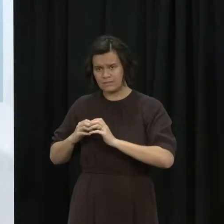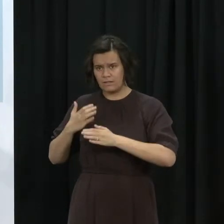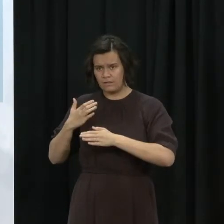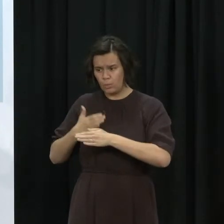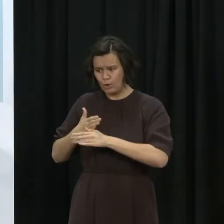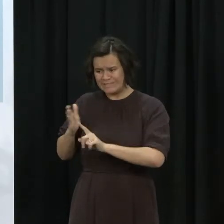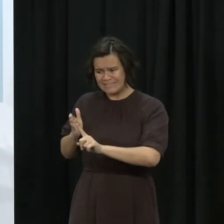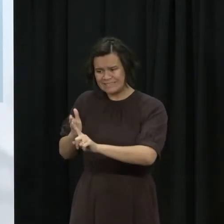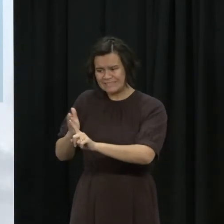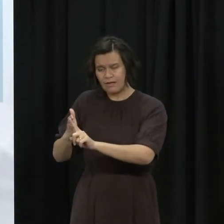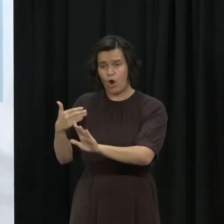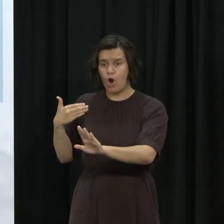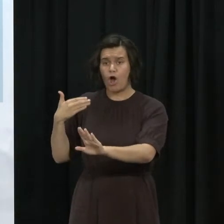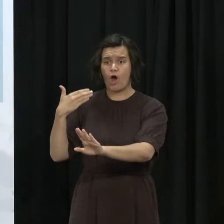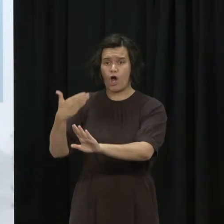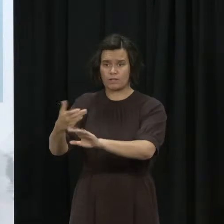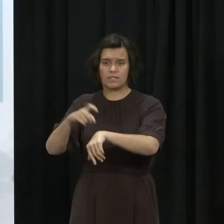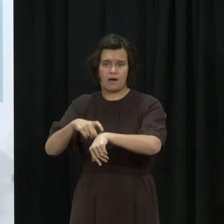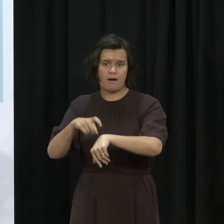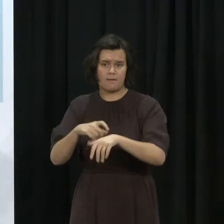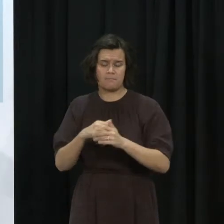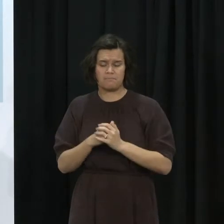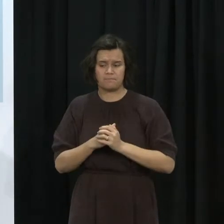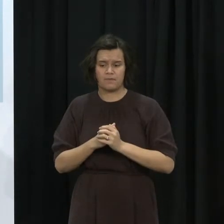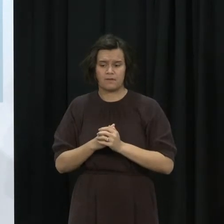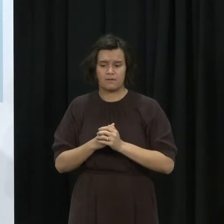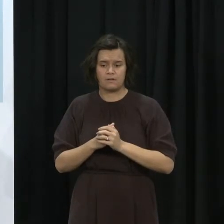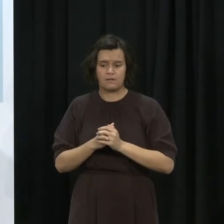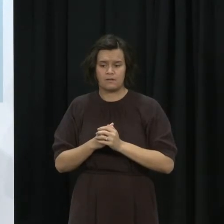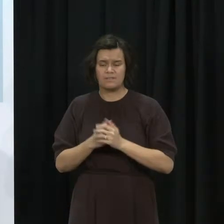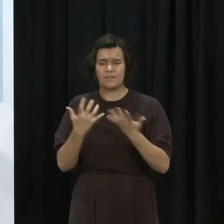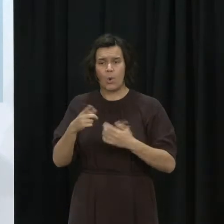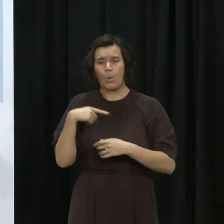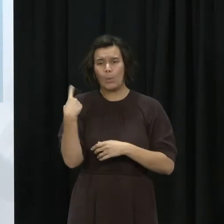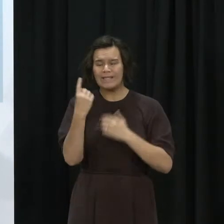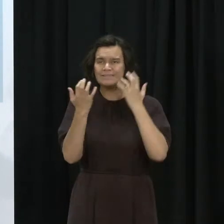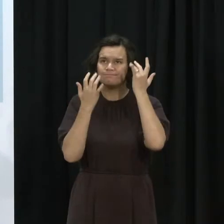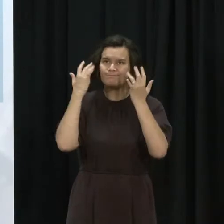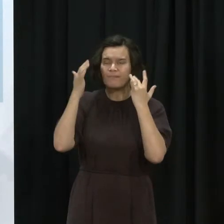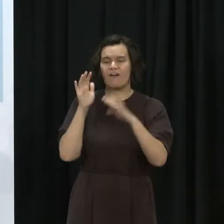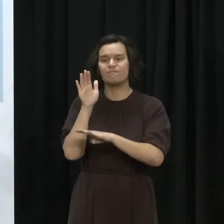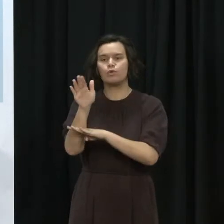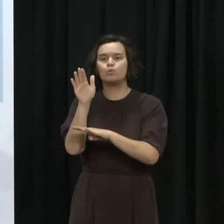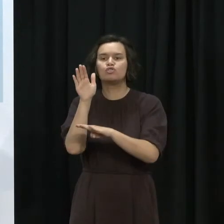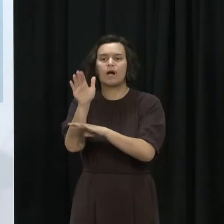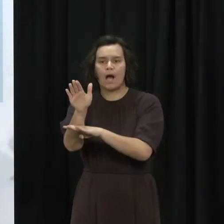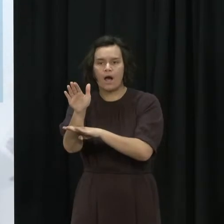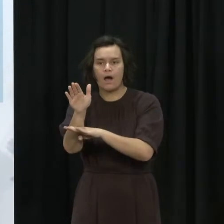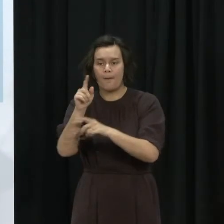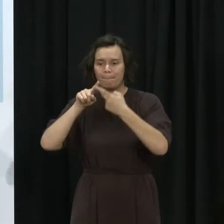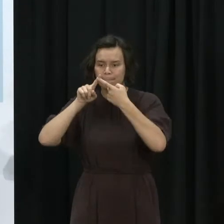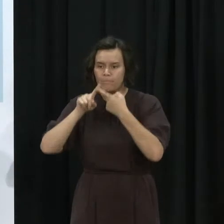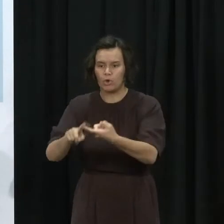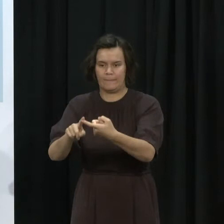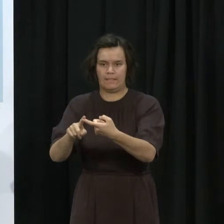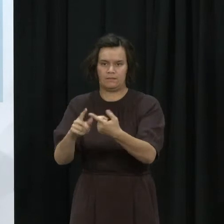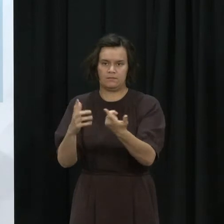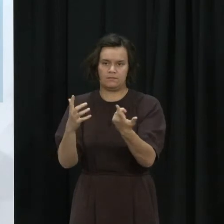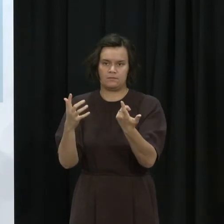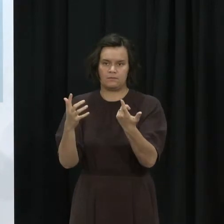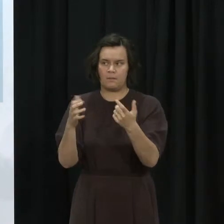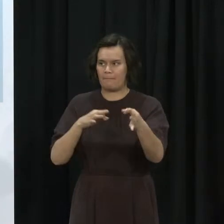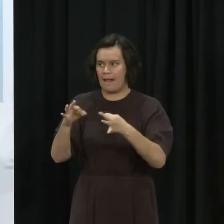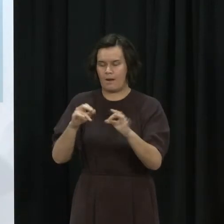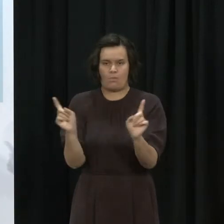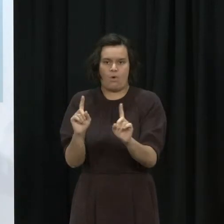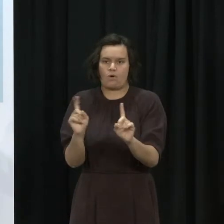tino nui. He aha ta matou i